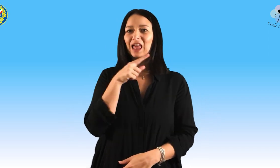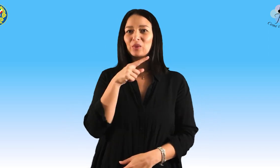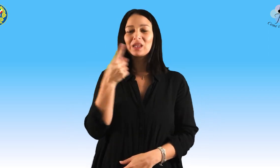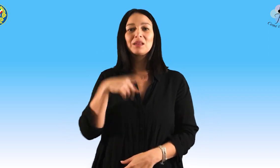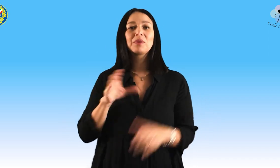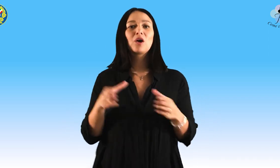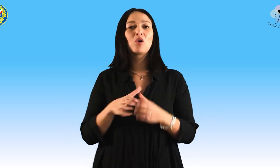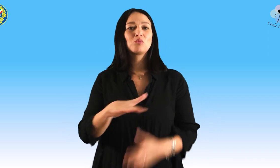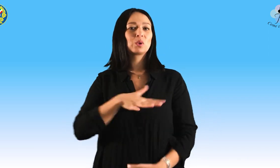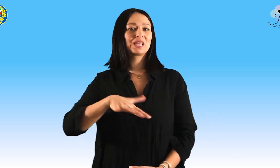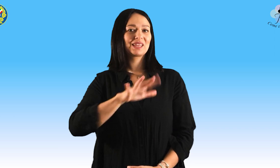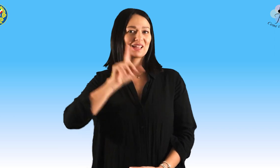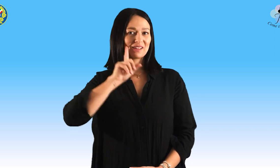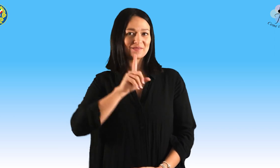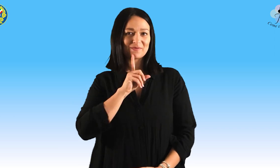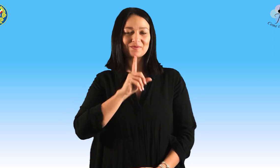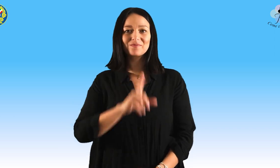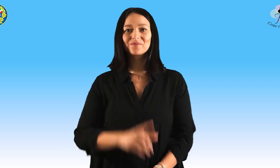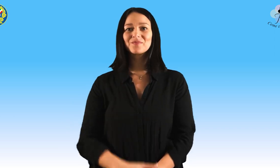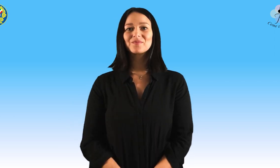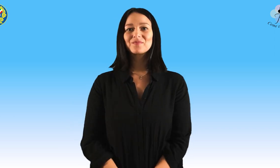ci accompagnano anche sotto Natale!